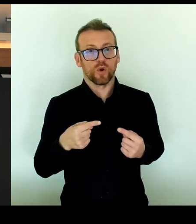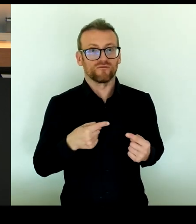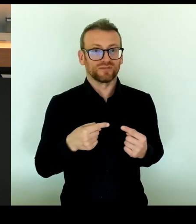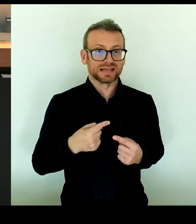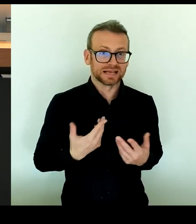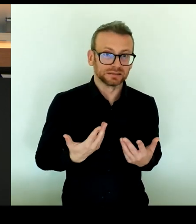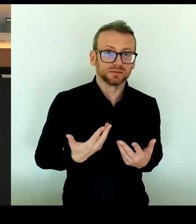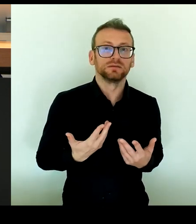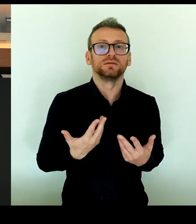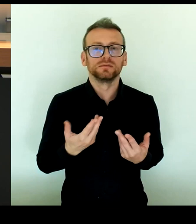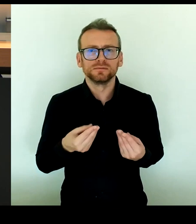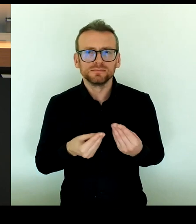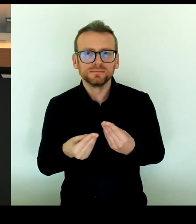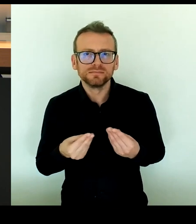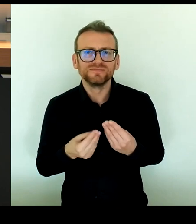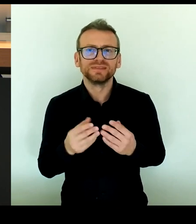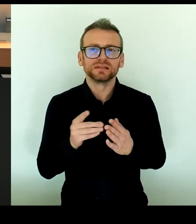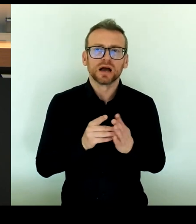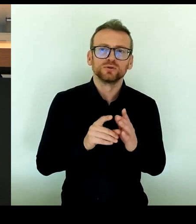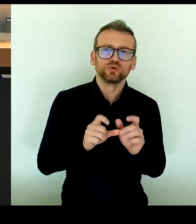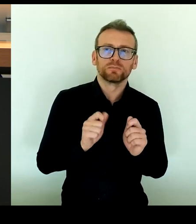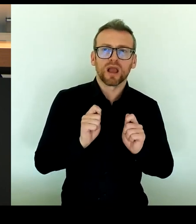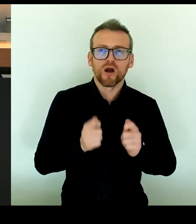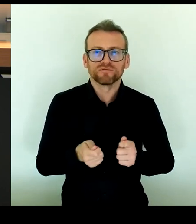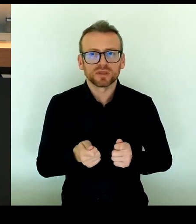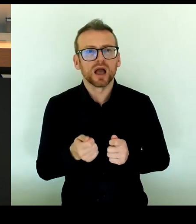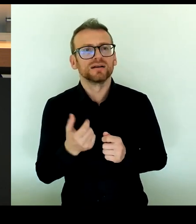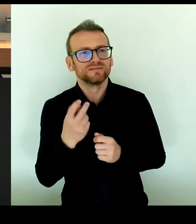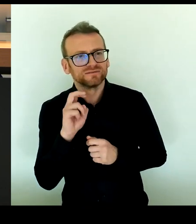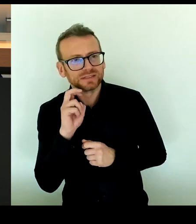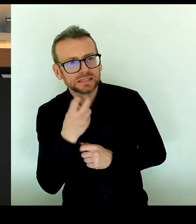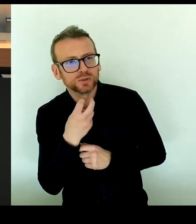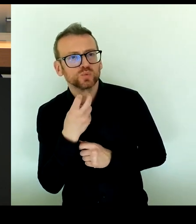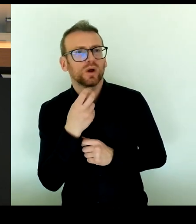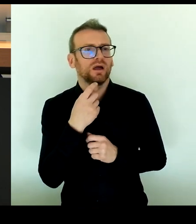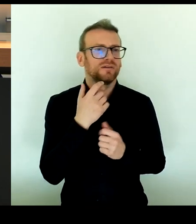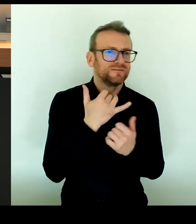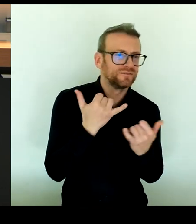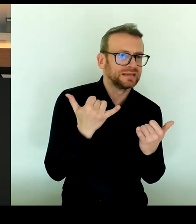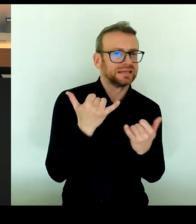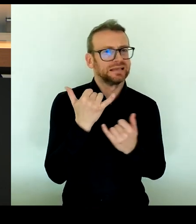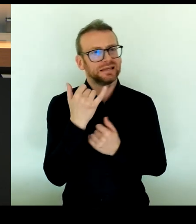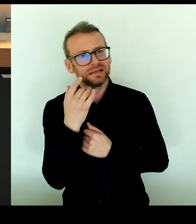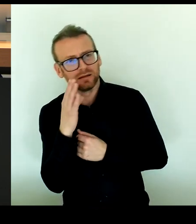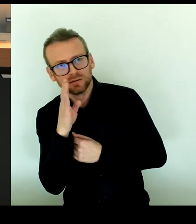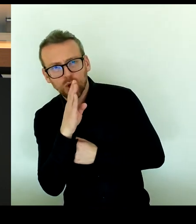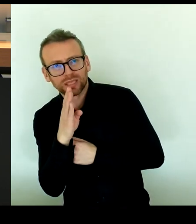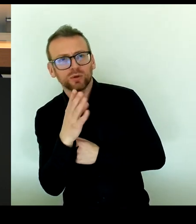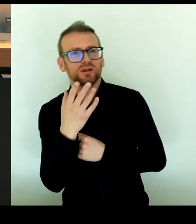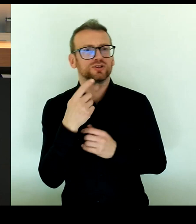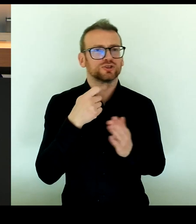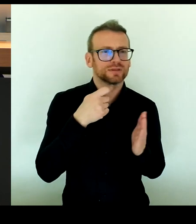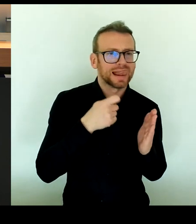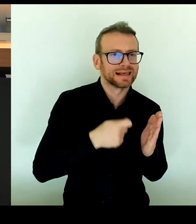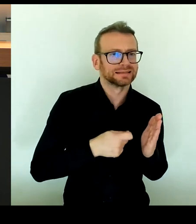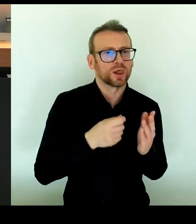der ganzen Geschäftsordnung. Debatte Ich denke, das ist was, was wir am Anfang der des zweiten Teils der neuen Legislatur dringend machen müssen.